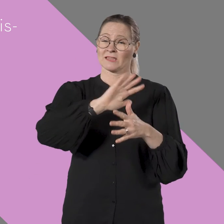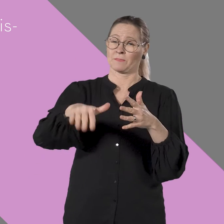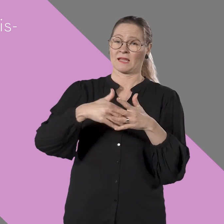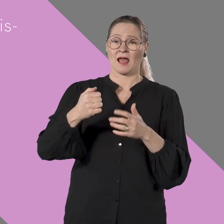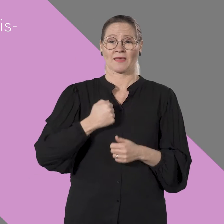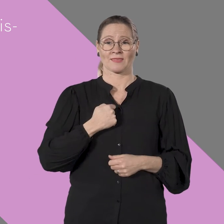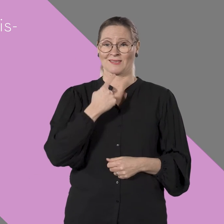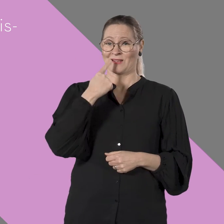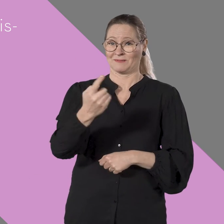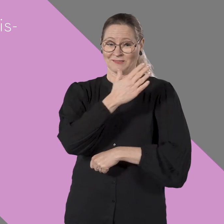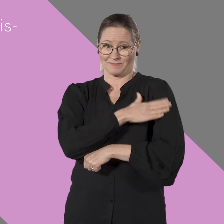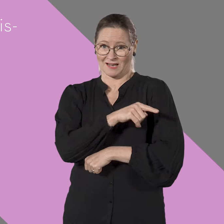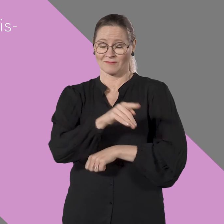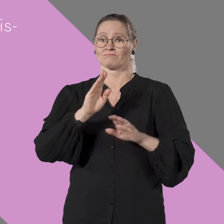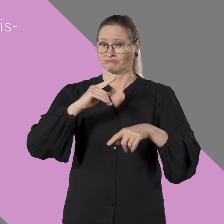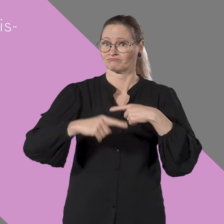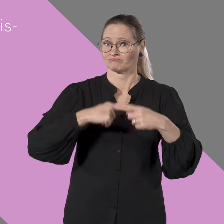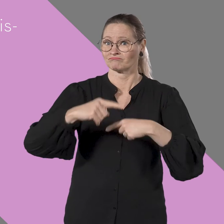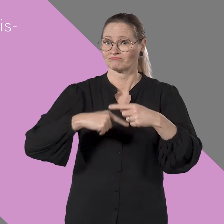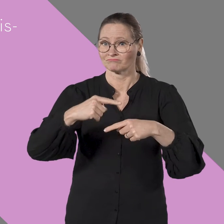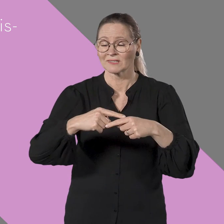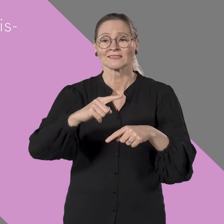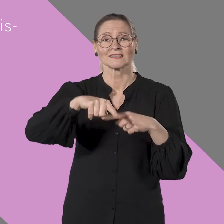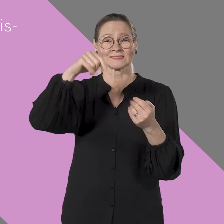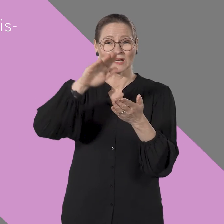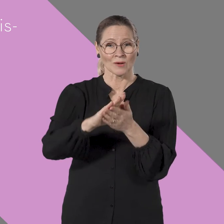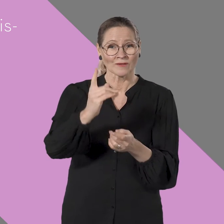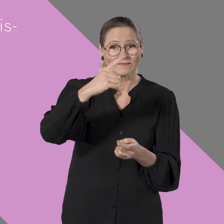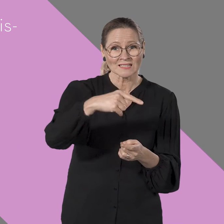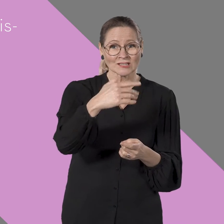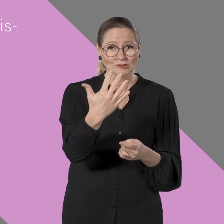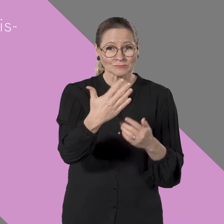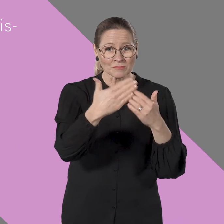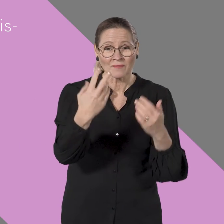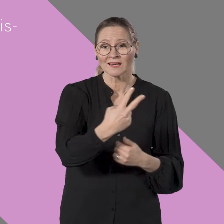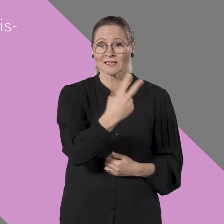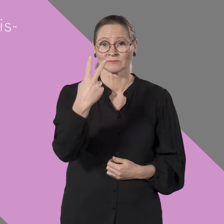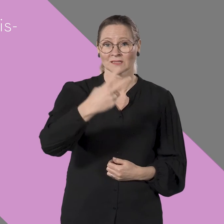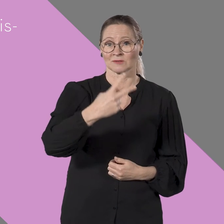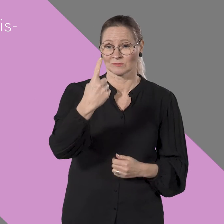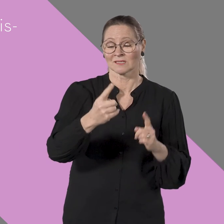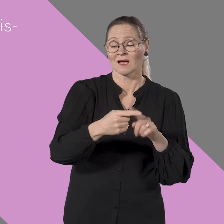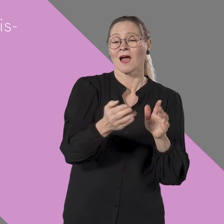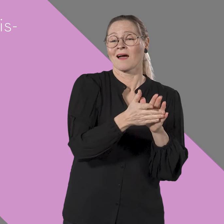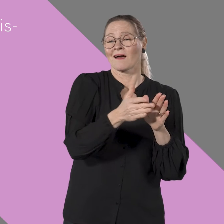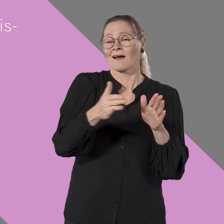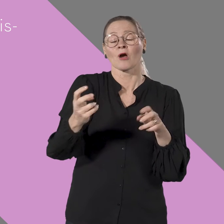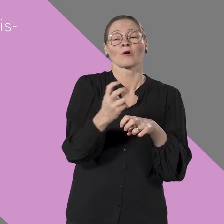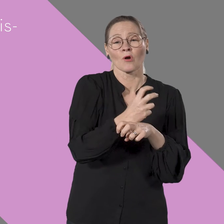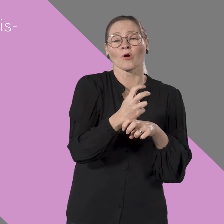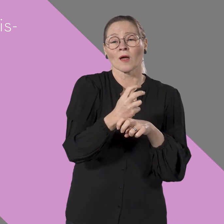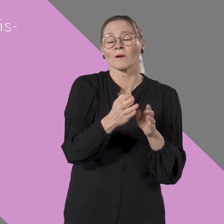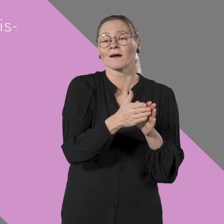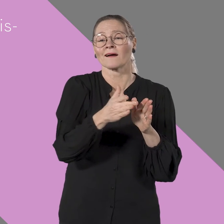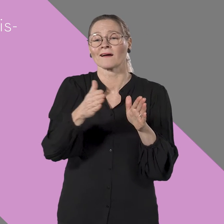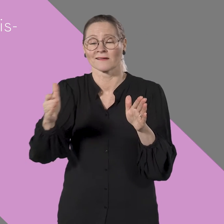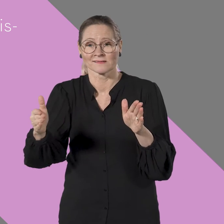Viittomakielinen hätäilmoituspalvelu on toiminut 15.6.2021 alkaen kokeiluna, -